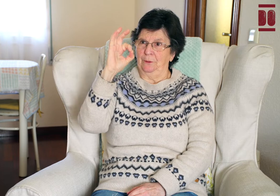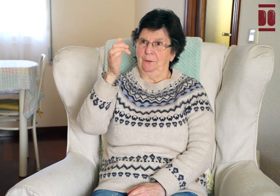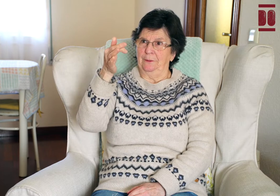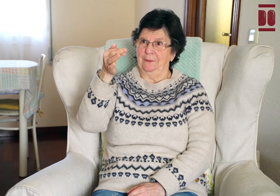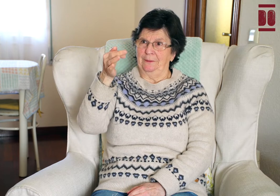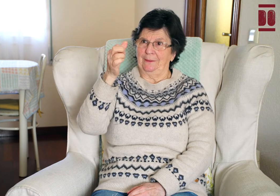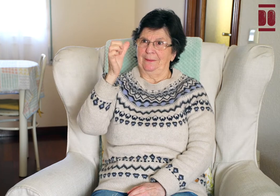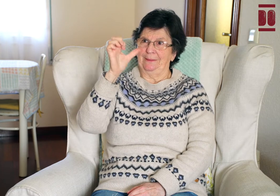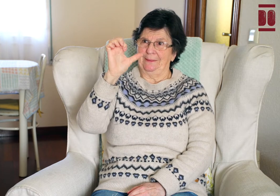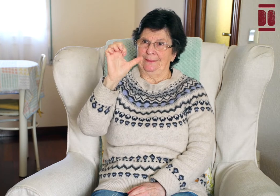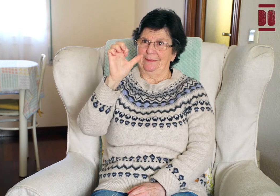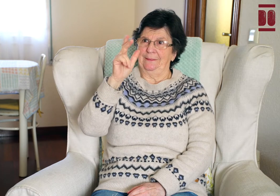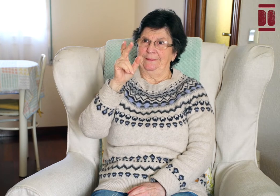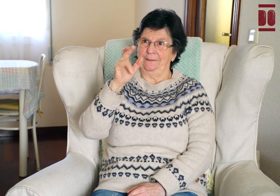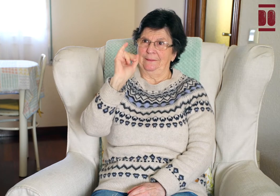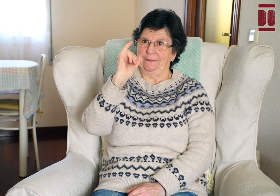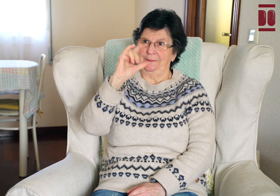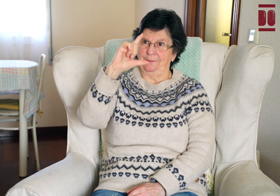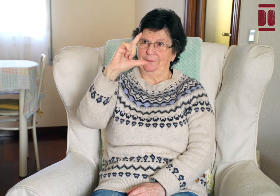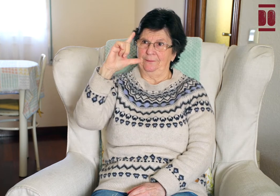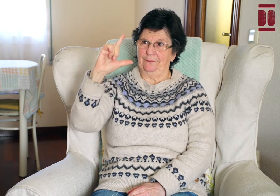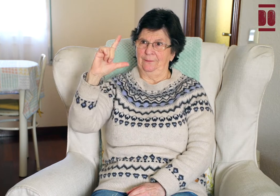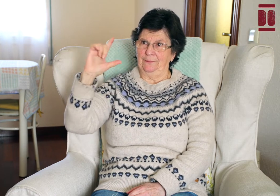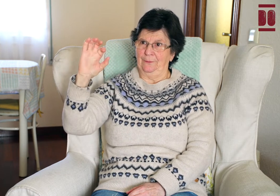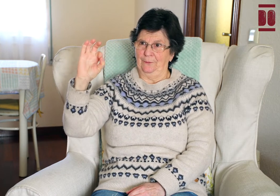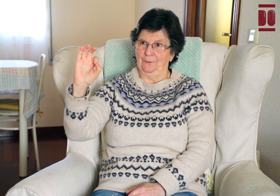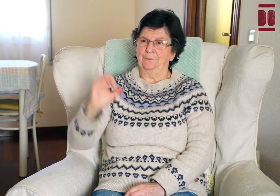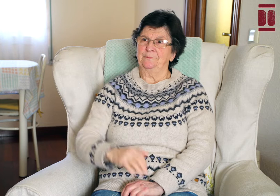llamado Coterillo.